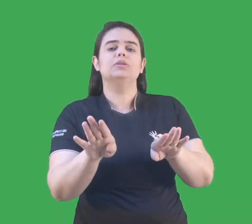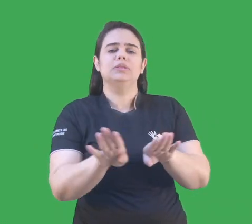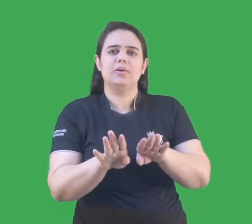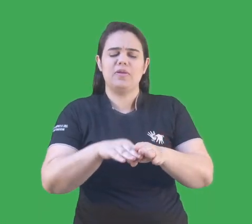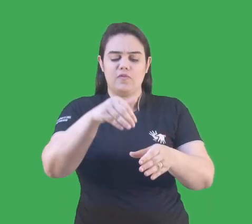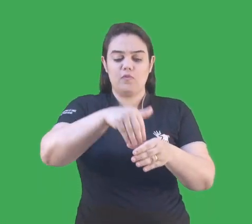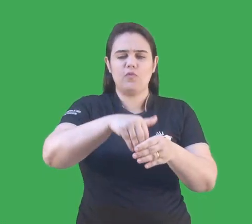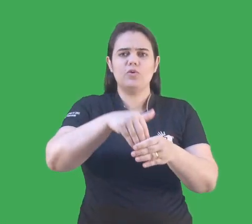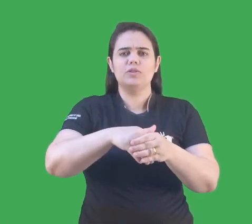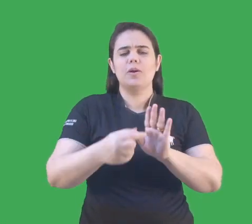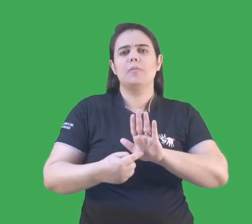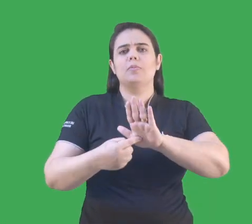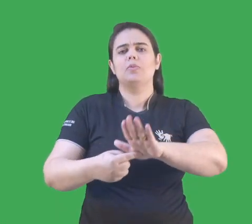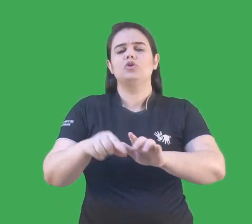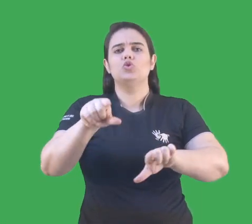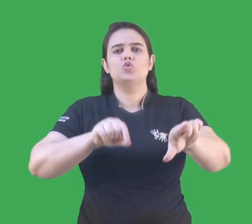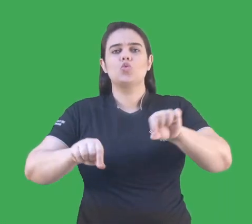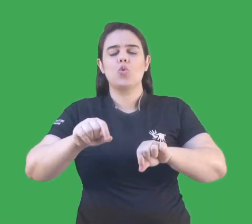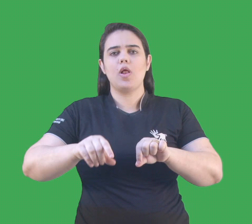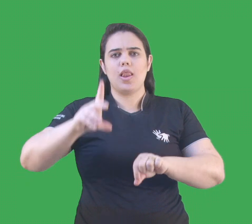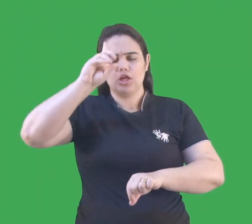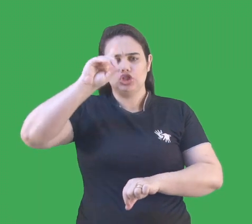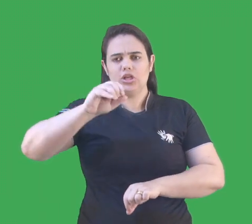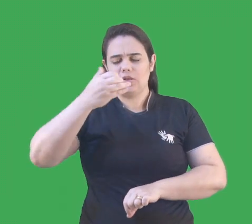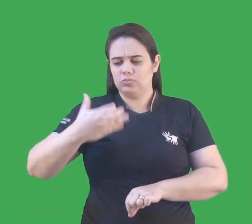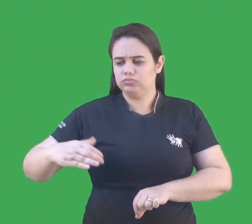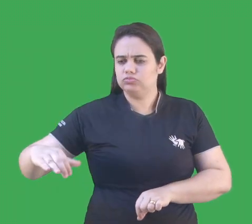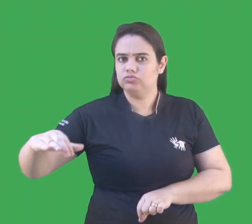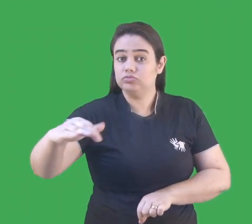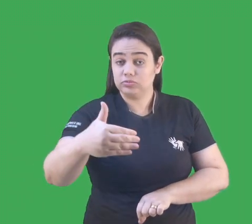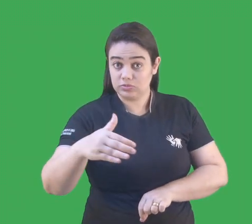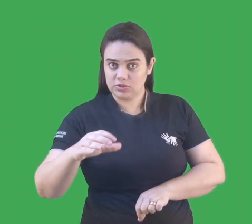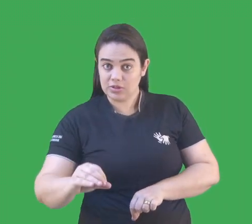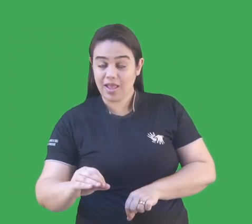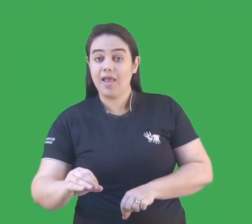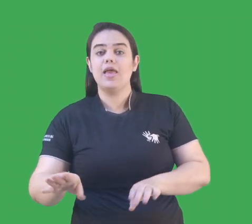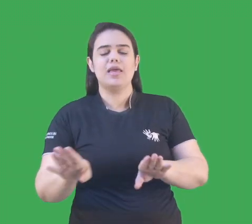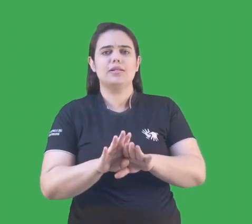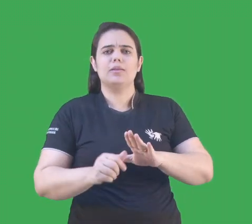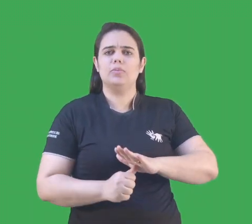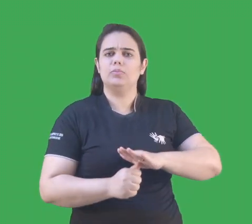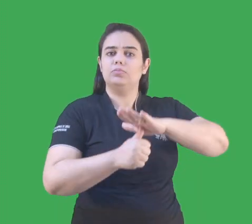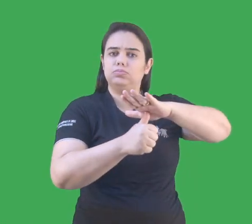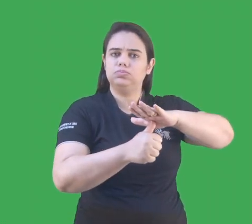os cargos de reitor e diretor-geral dos dez campi até 2027.